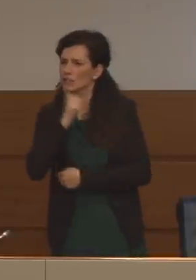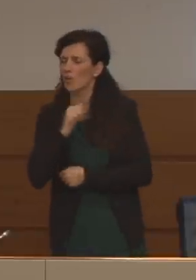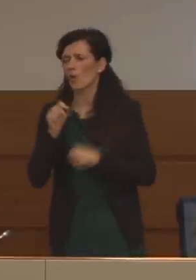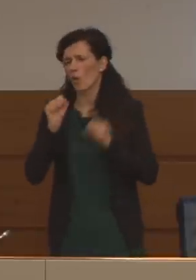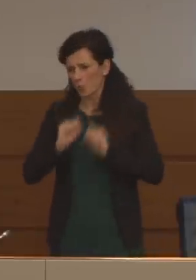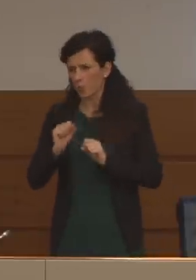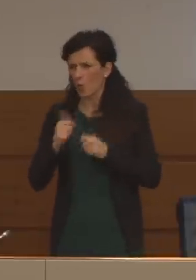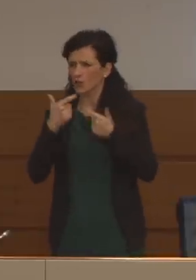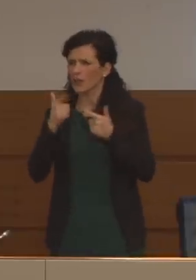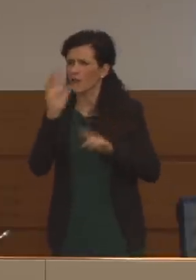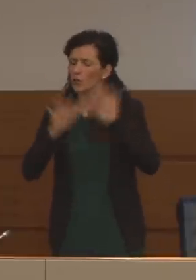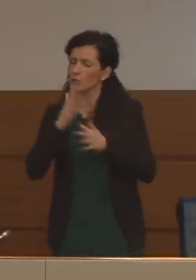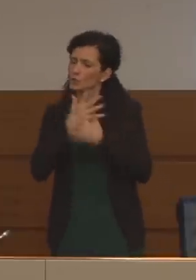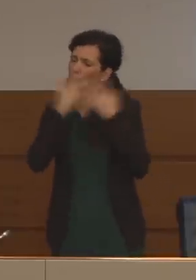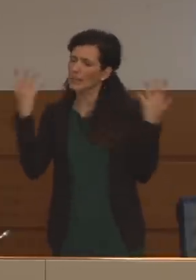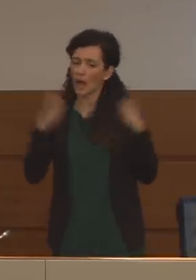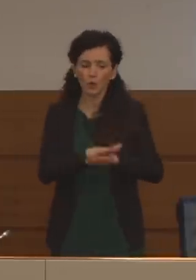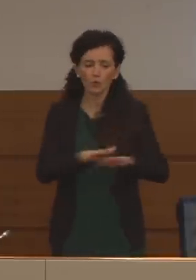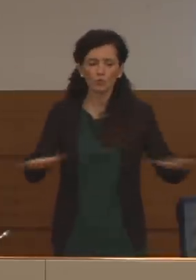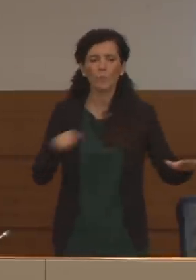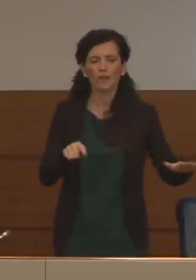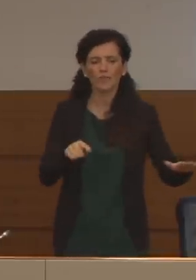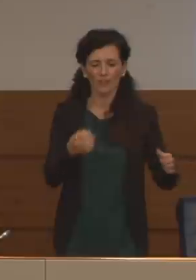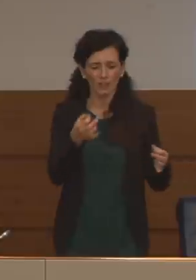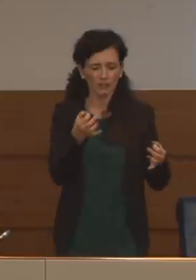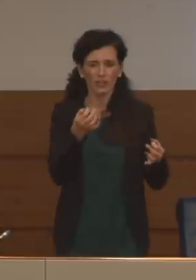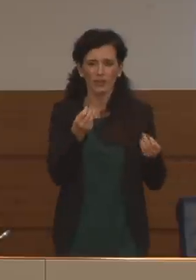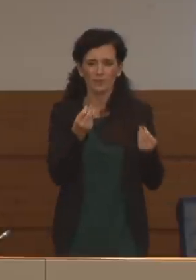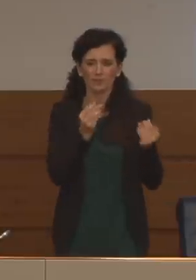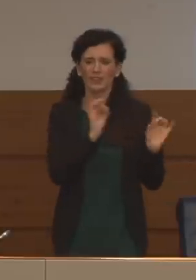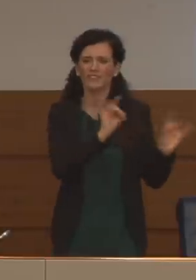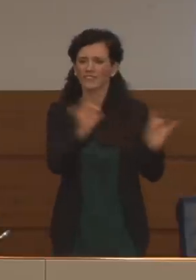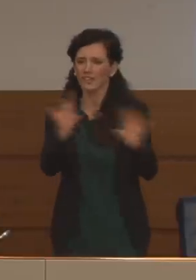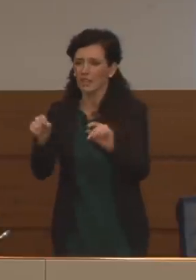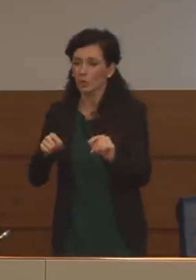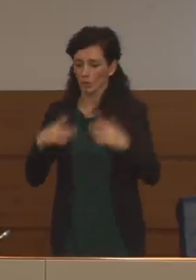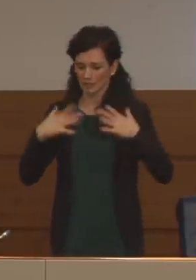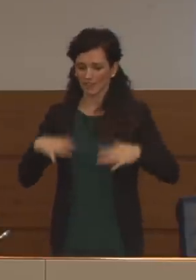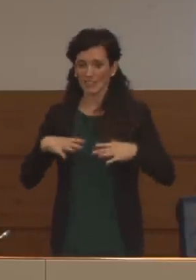effettivamente su superfici vestiti e sul tema mascherine